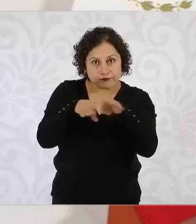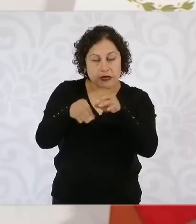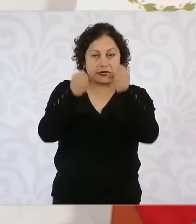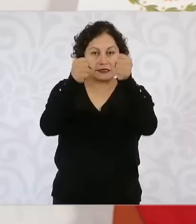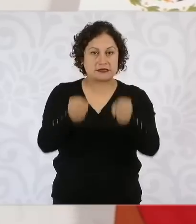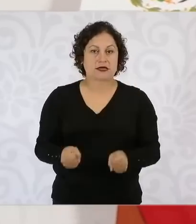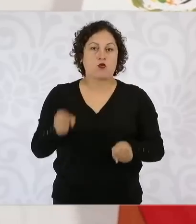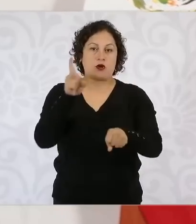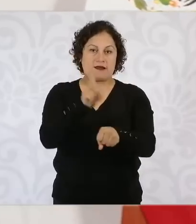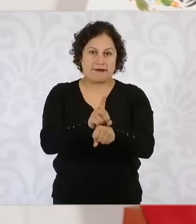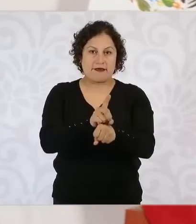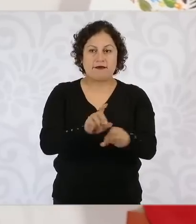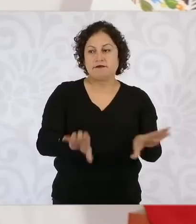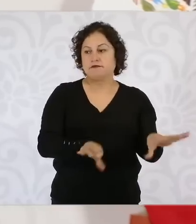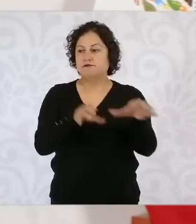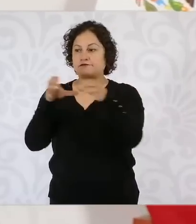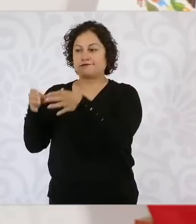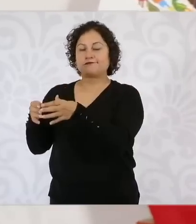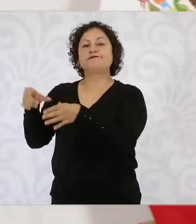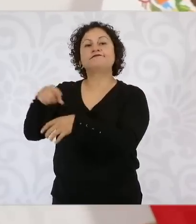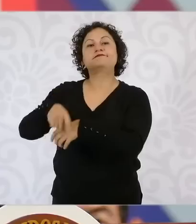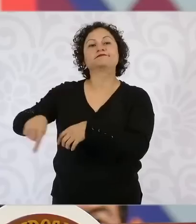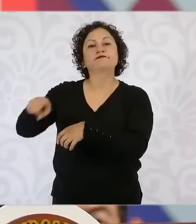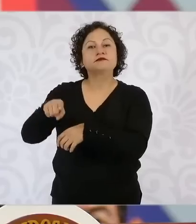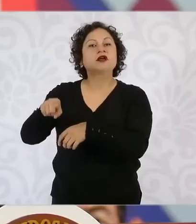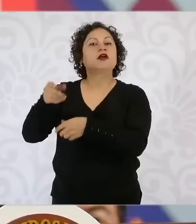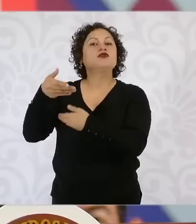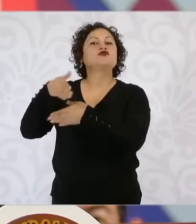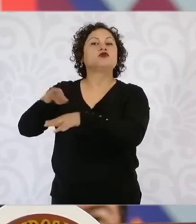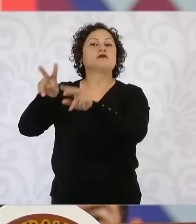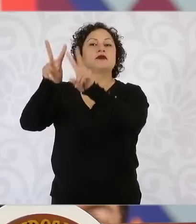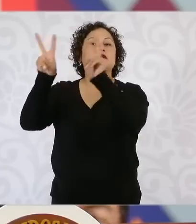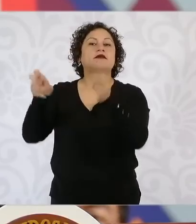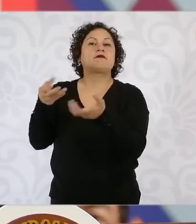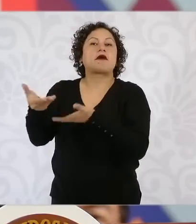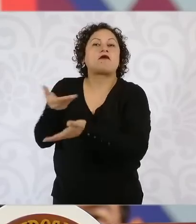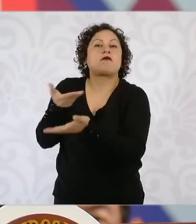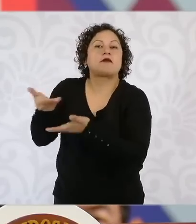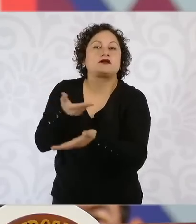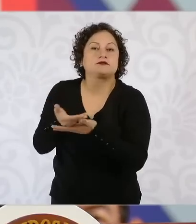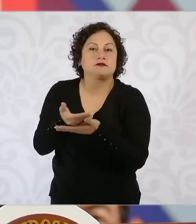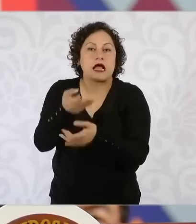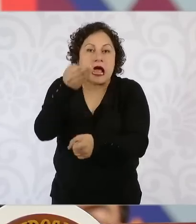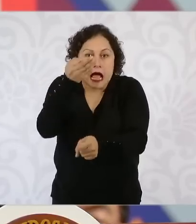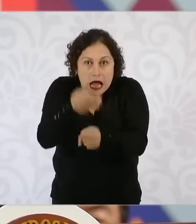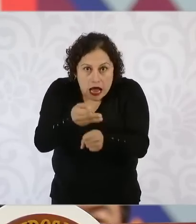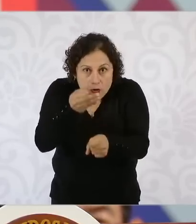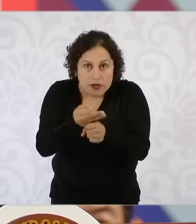es decir hoy tenemos tres mesas de trabajo de alto nivel entre el gobierno de México y el